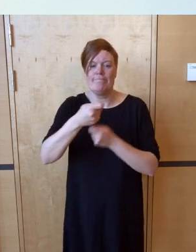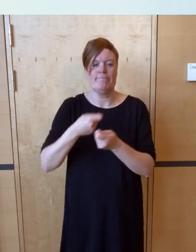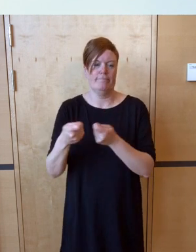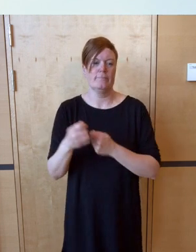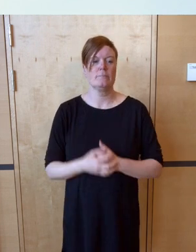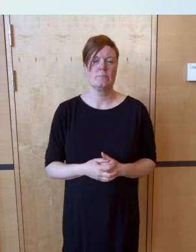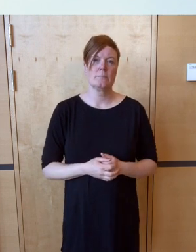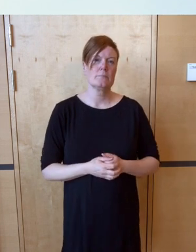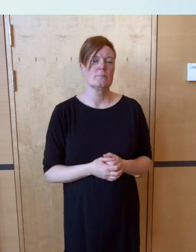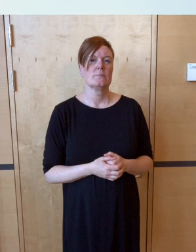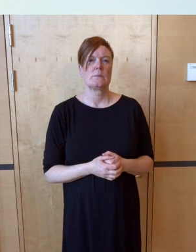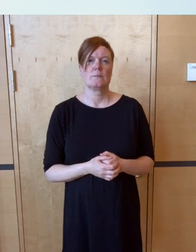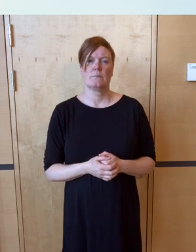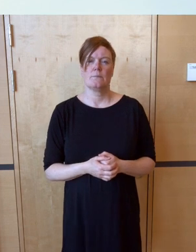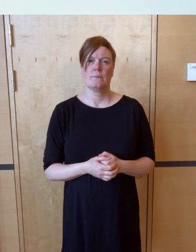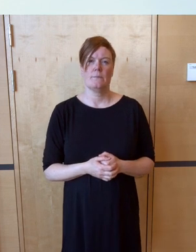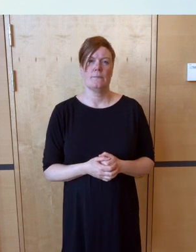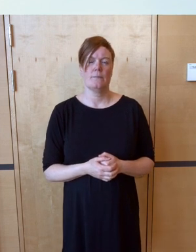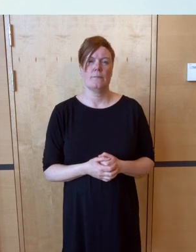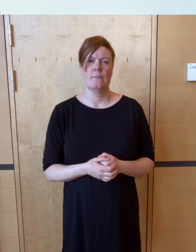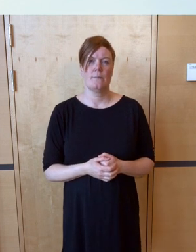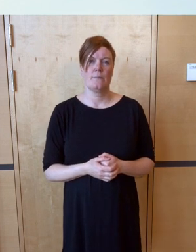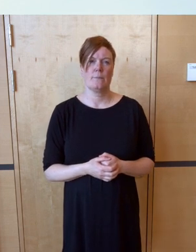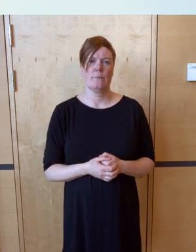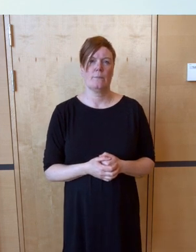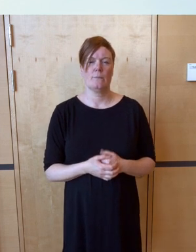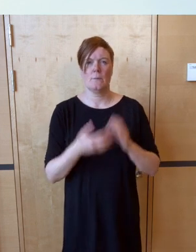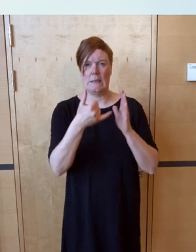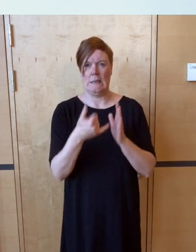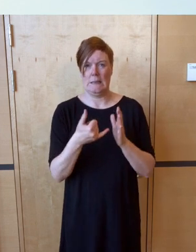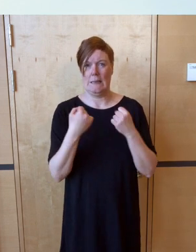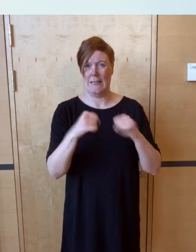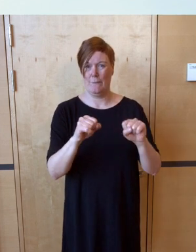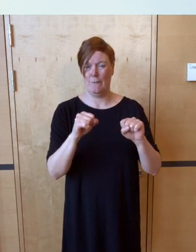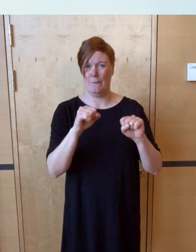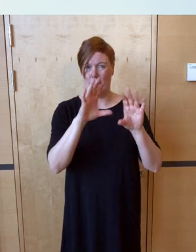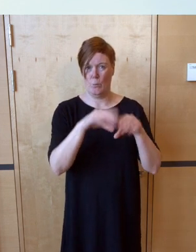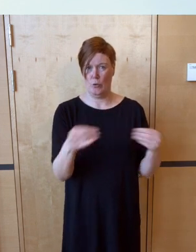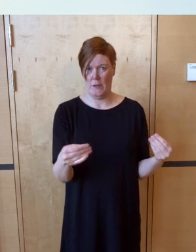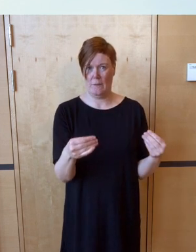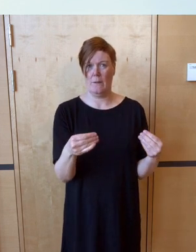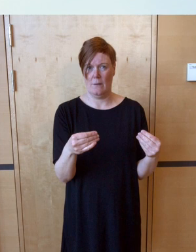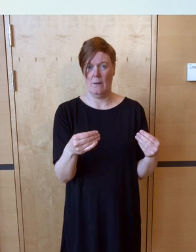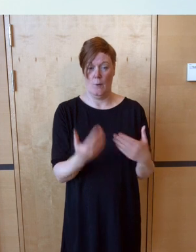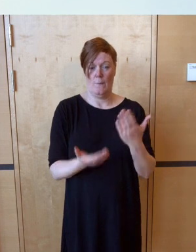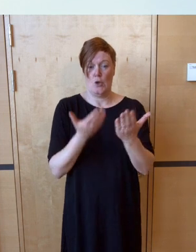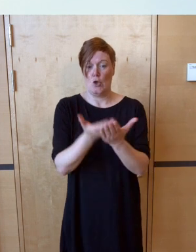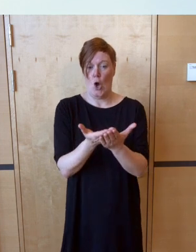Om man kikar på H&m Driftbudget en Förslaget till nämndernas resultat överföring